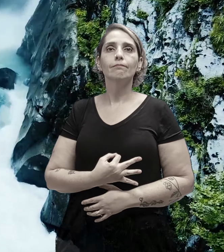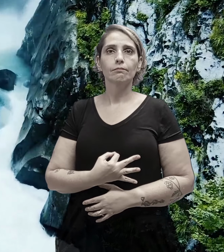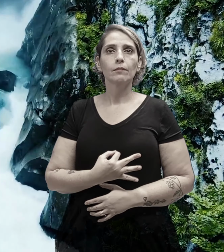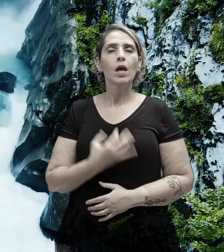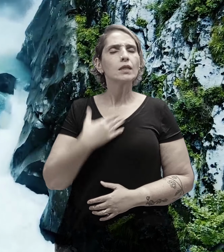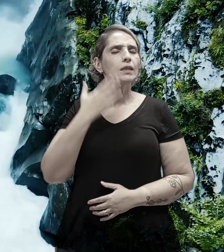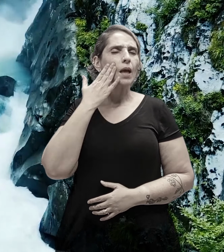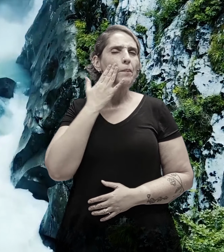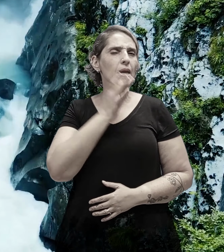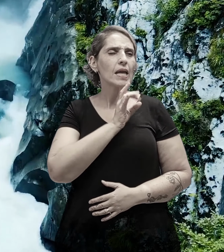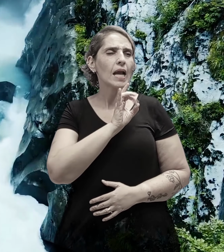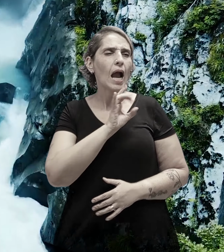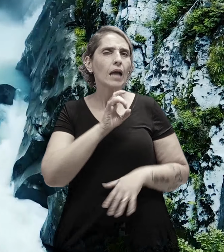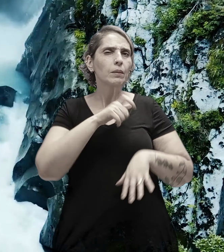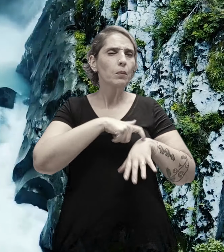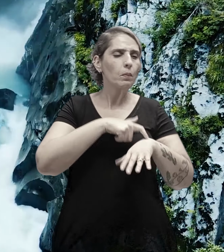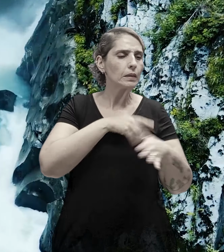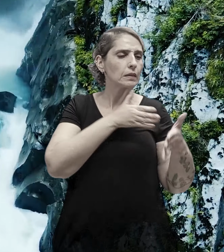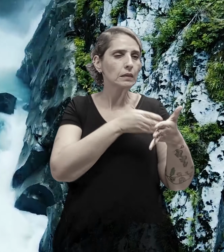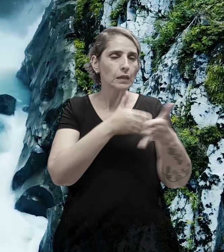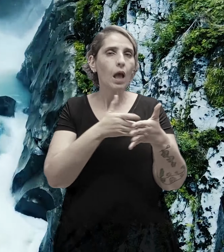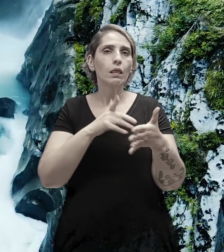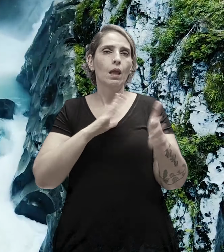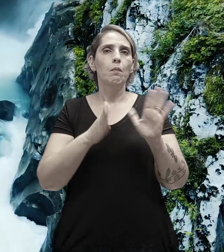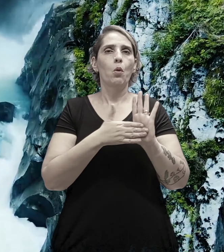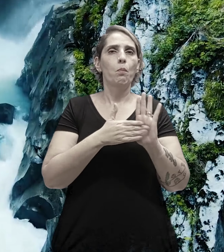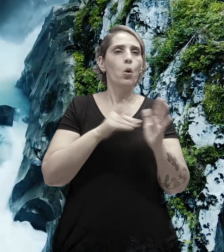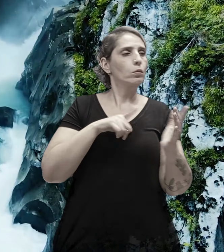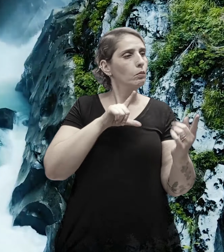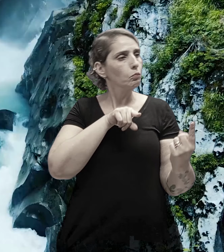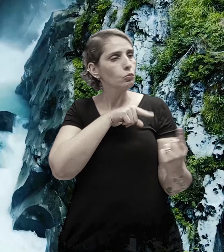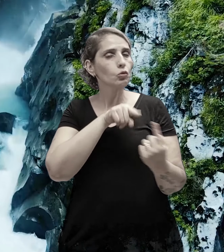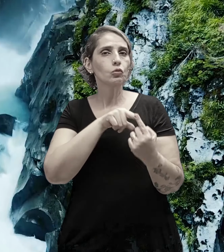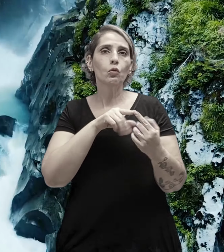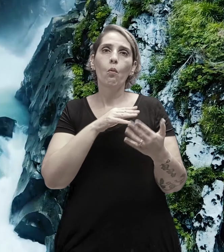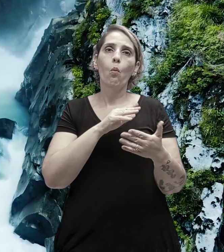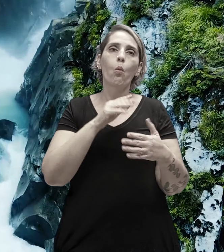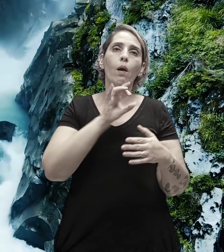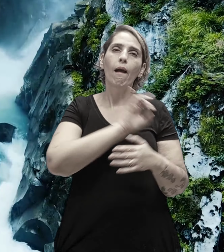sabendo que cada curva do caminho tem seu propósito.